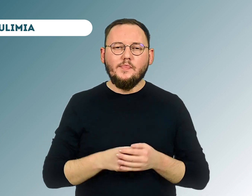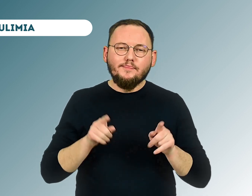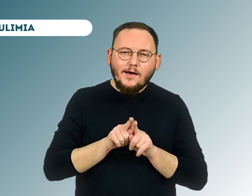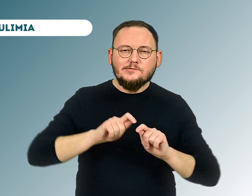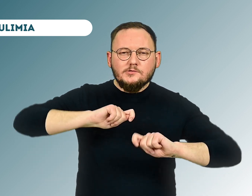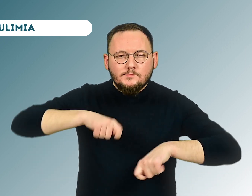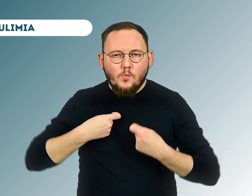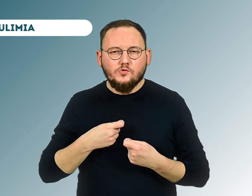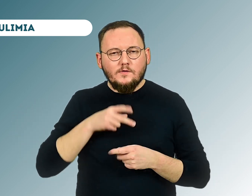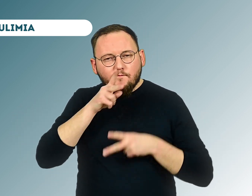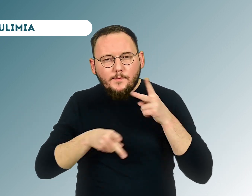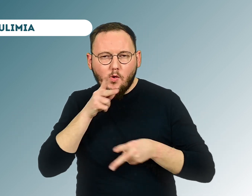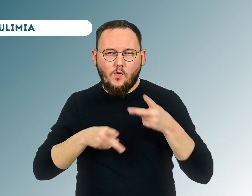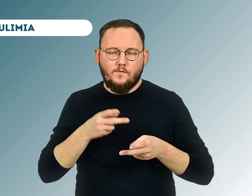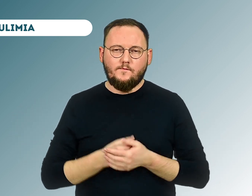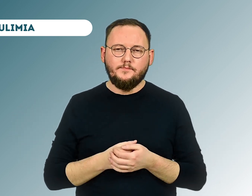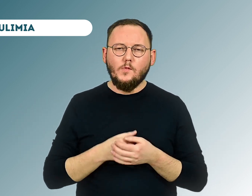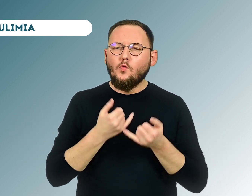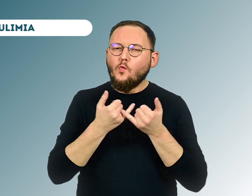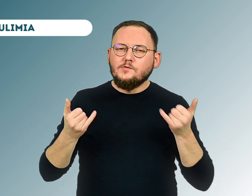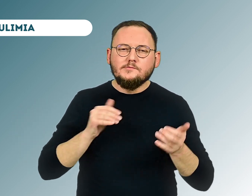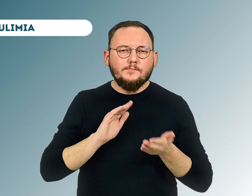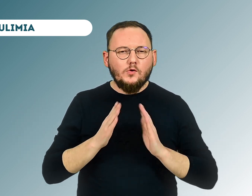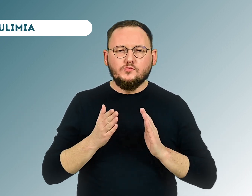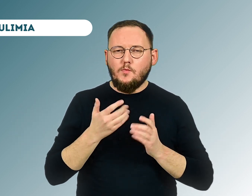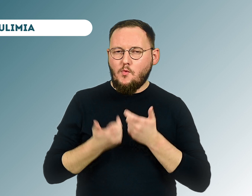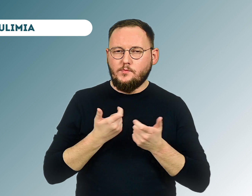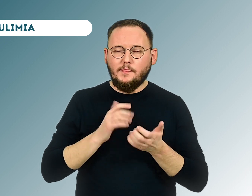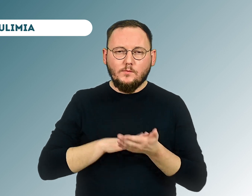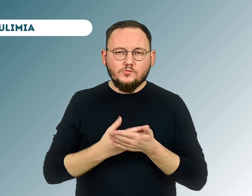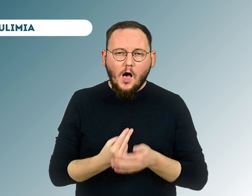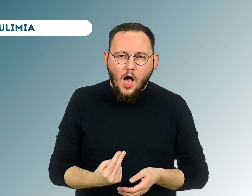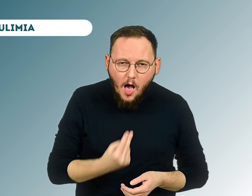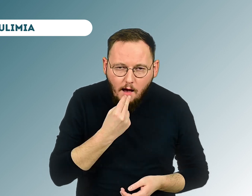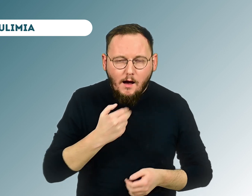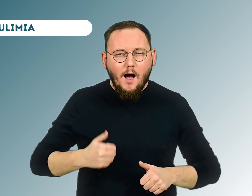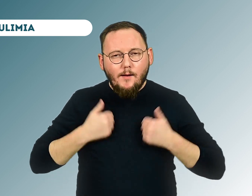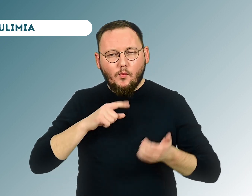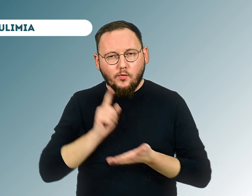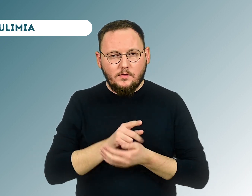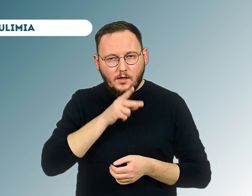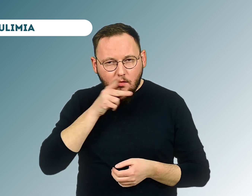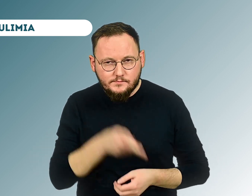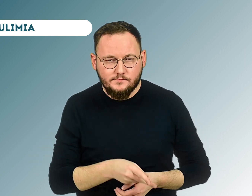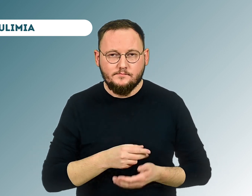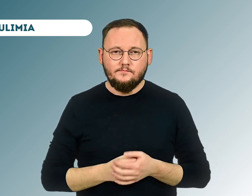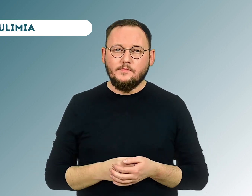najczęściej jest to wywołanie wymiotów,